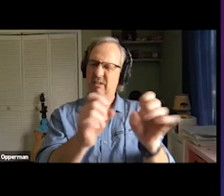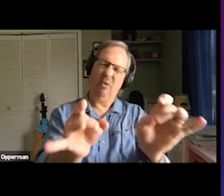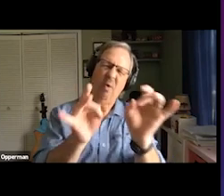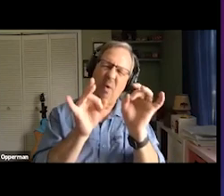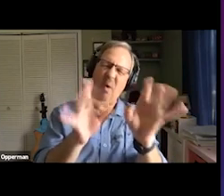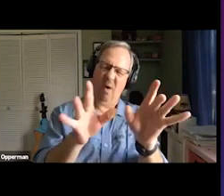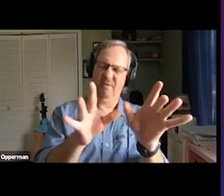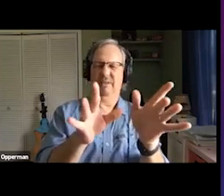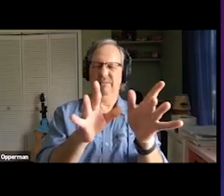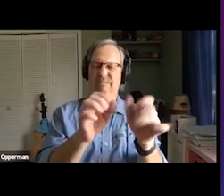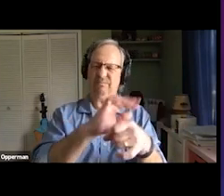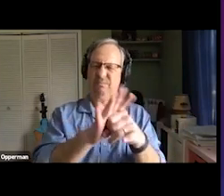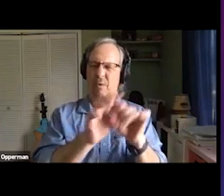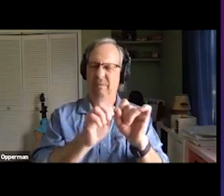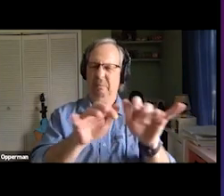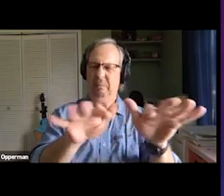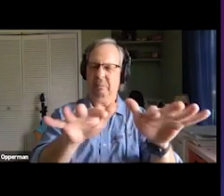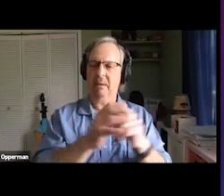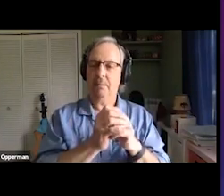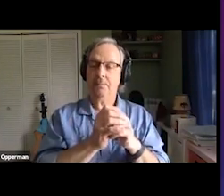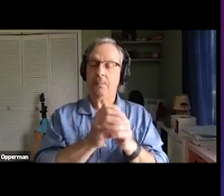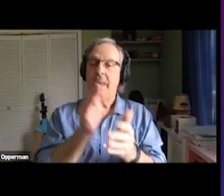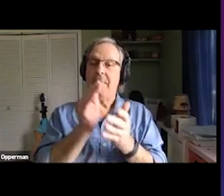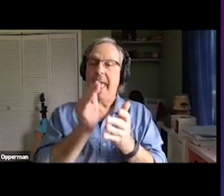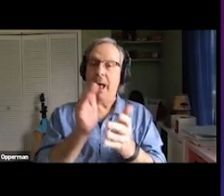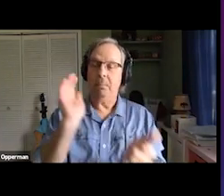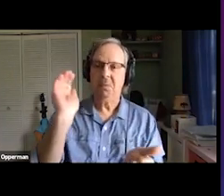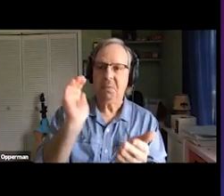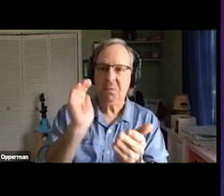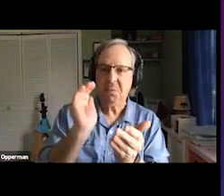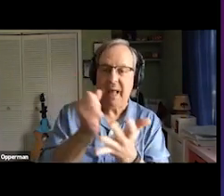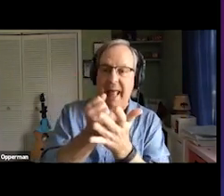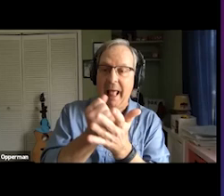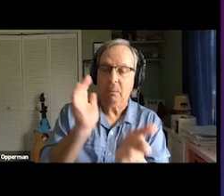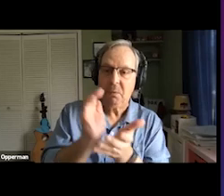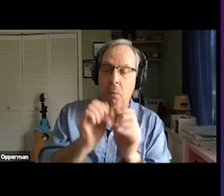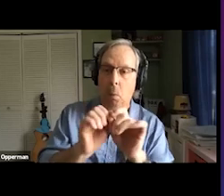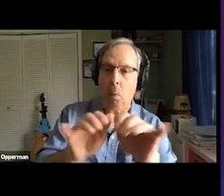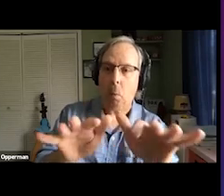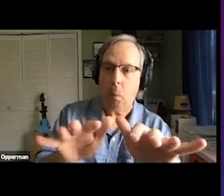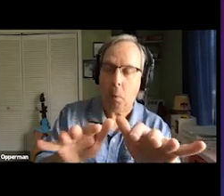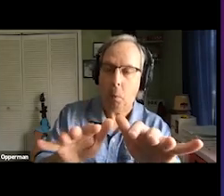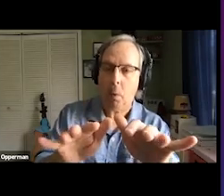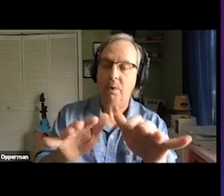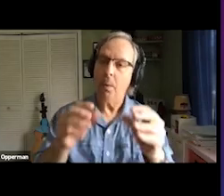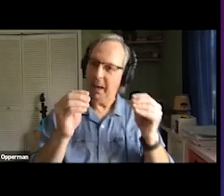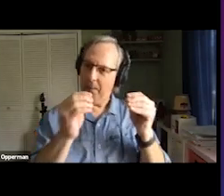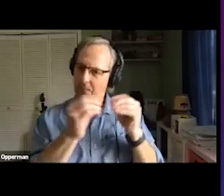y luego ayudar a disminuir la propagación. Por lo tanto, esto nos brindó un mejor acceso a nuestros clientes,